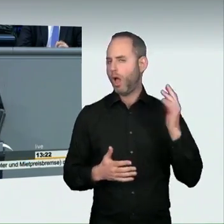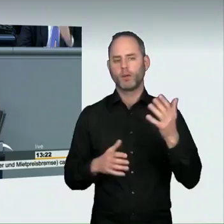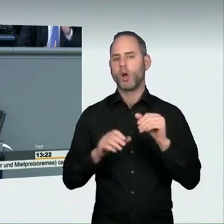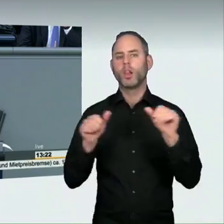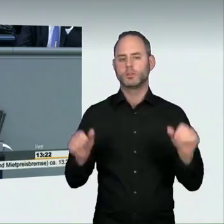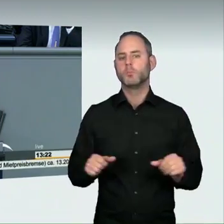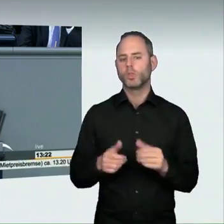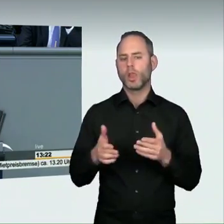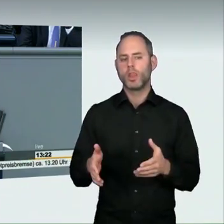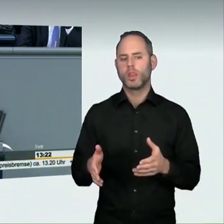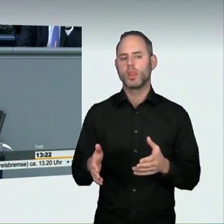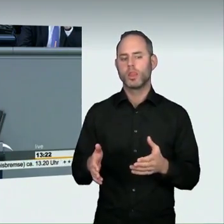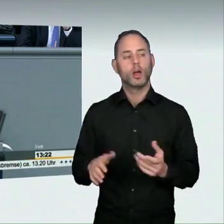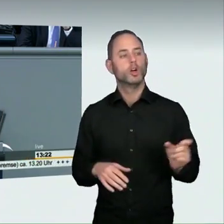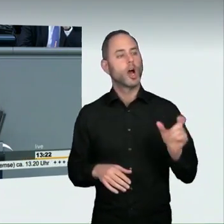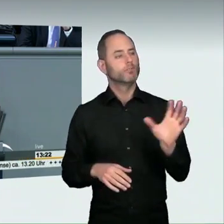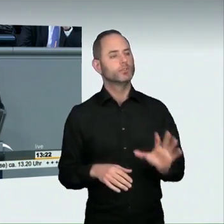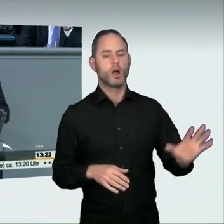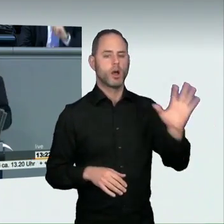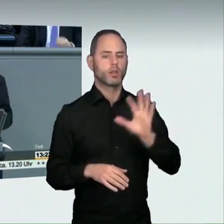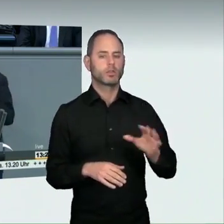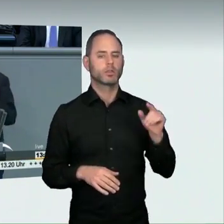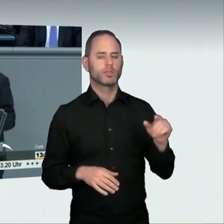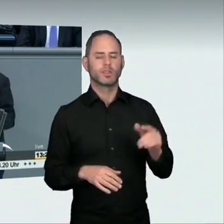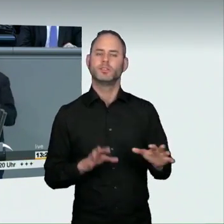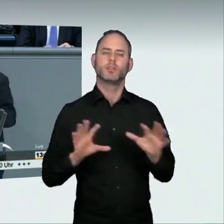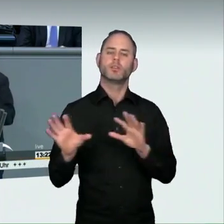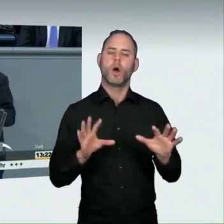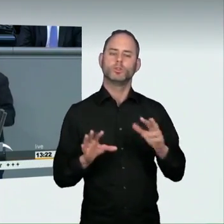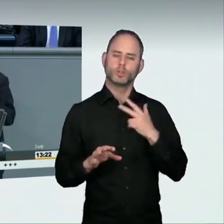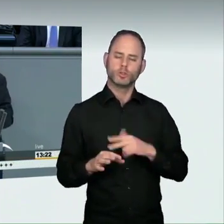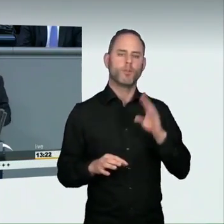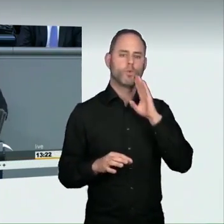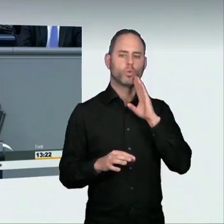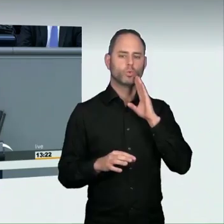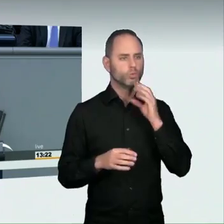In NRW wurden im letzten Jahr 10 000 neue Sozialwohnungen geschaffen.